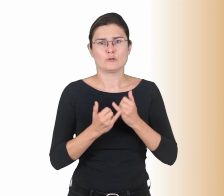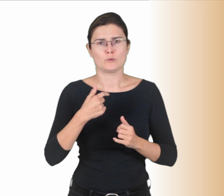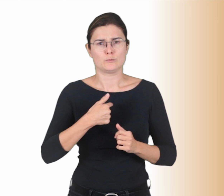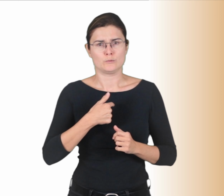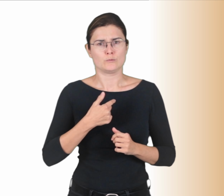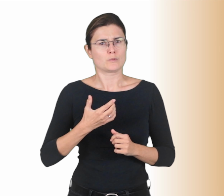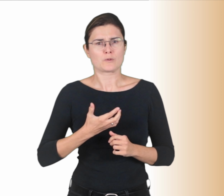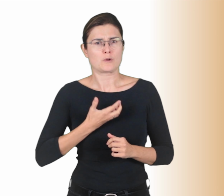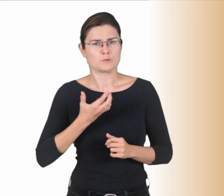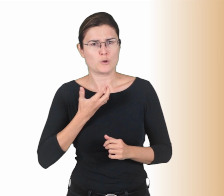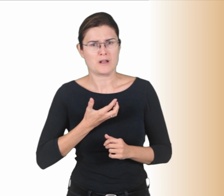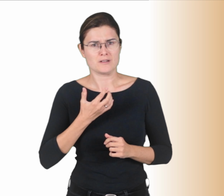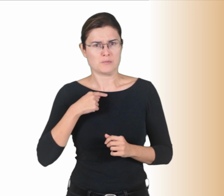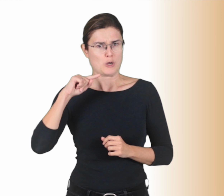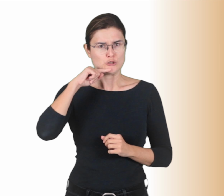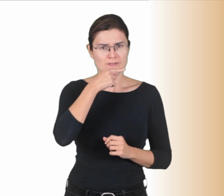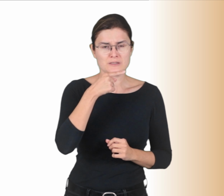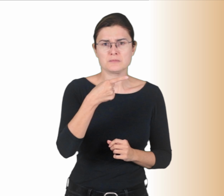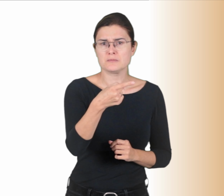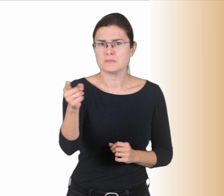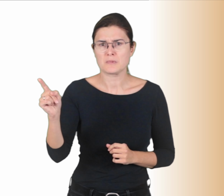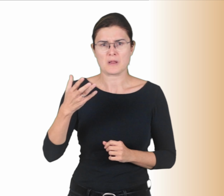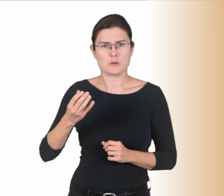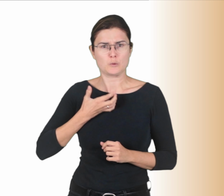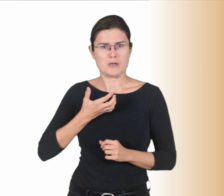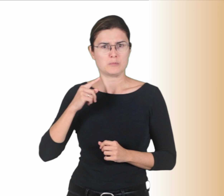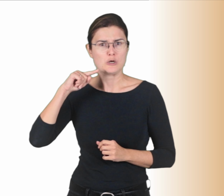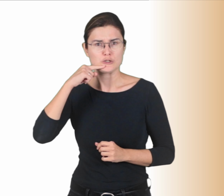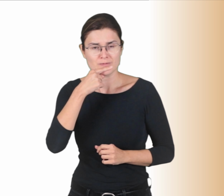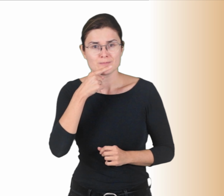O ile nie szkodzi to człowiekowi i jego otoczeniu,